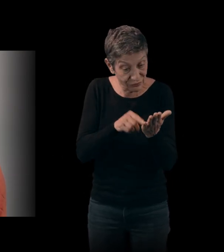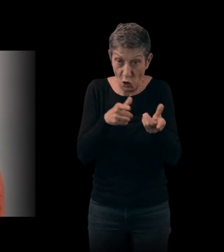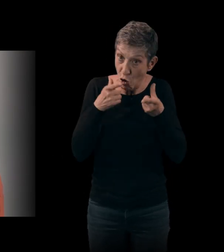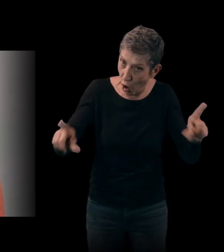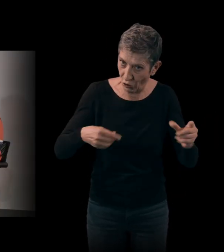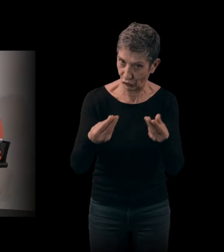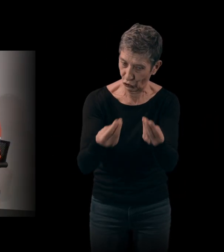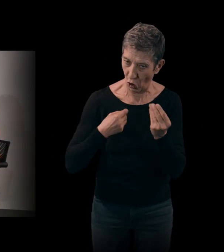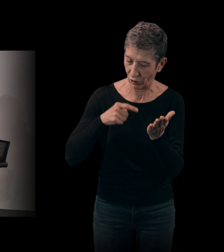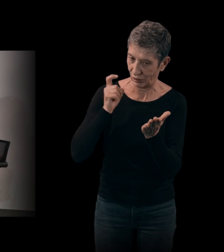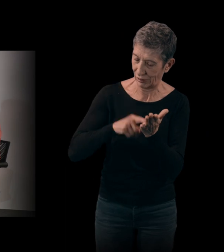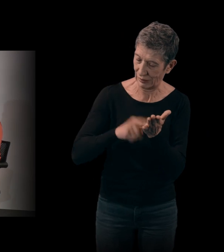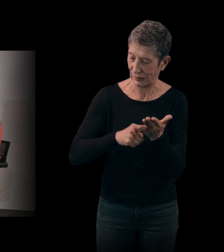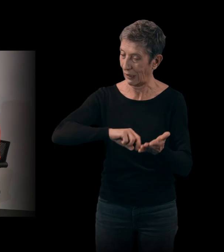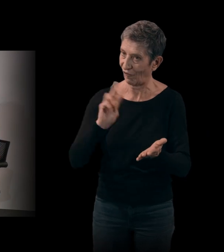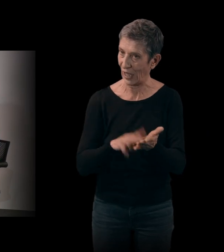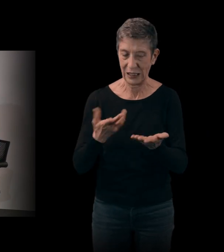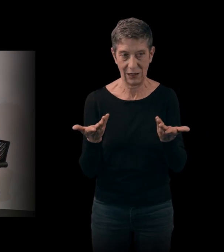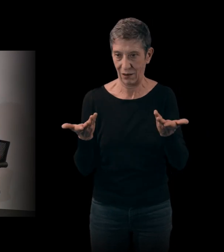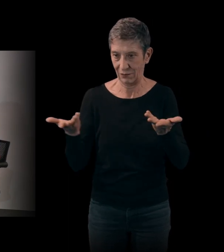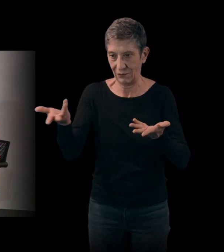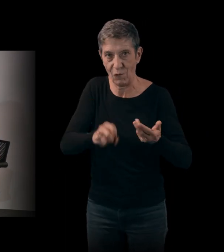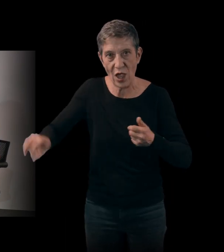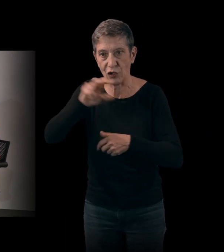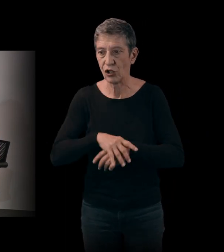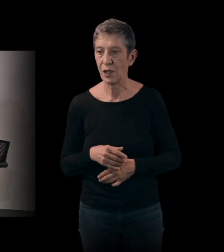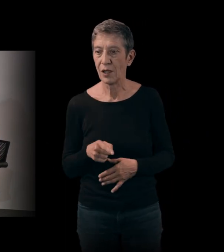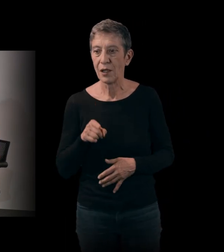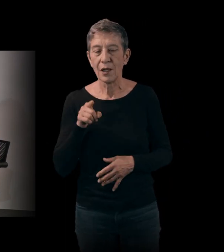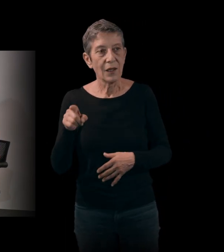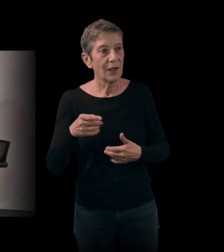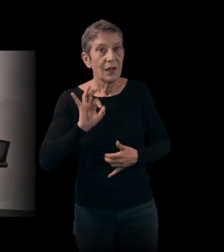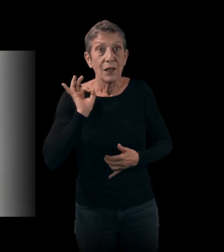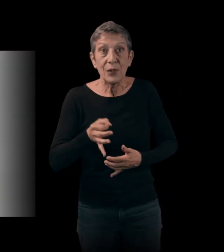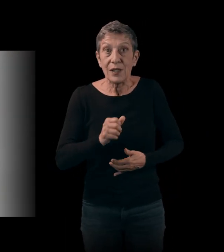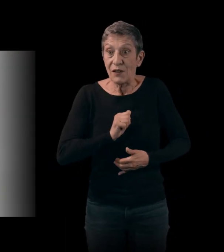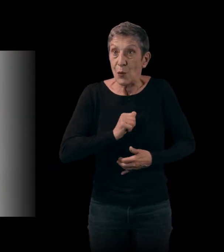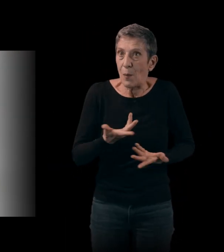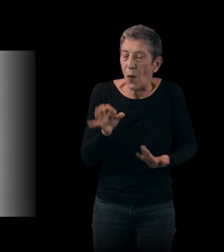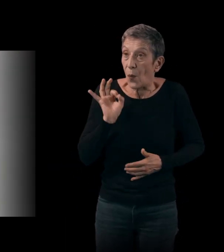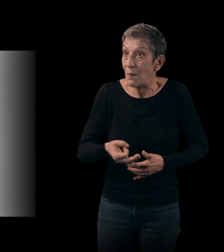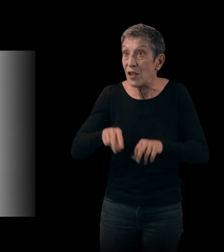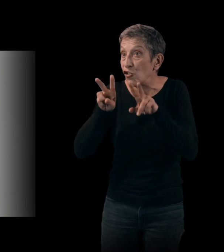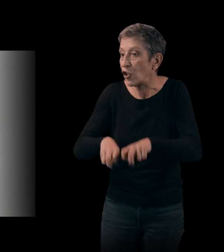Ça dépasse l'individu. Est-ce que ça dépasse aussi le chercheur par rapport à vos méthodes